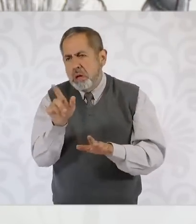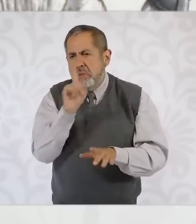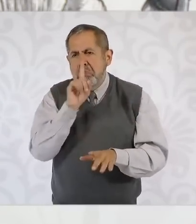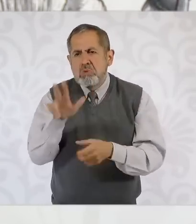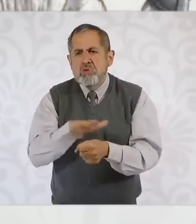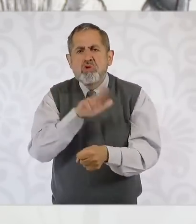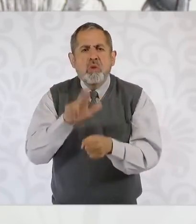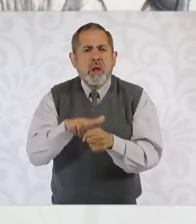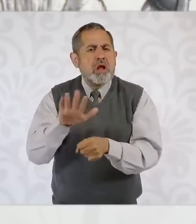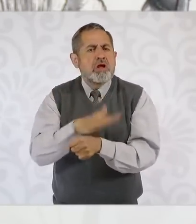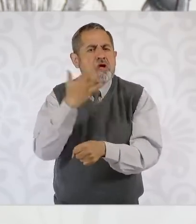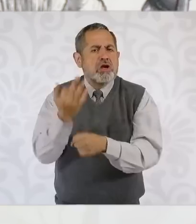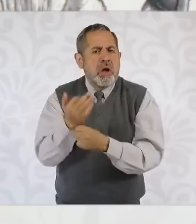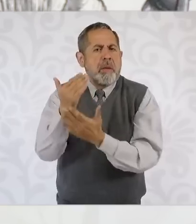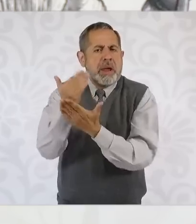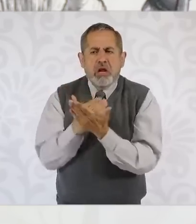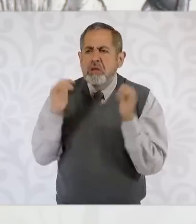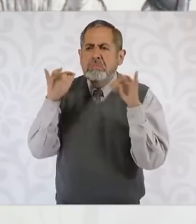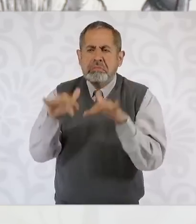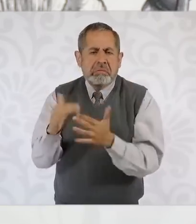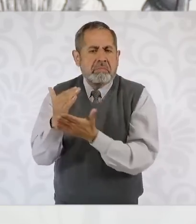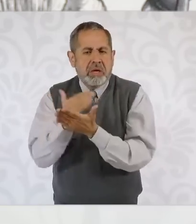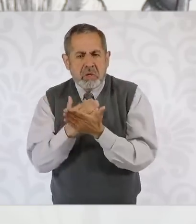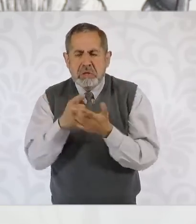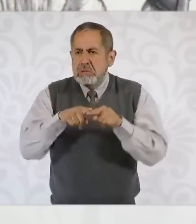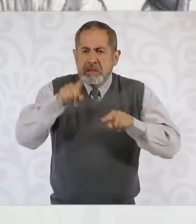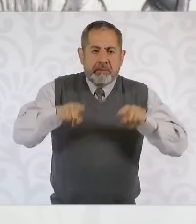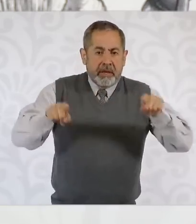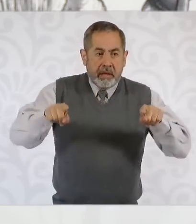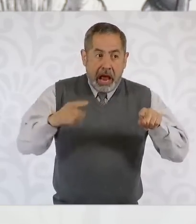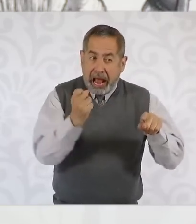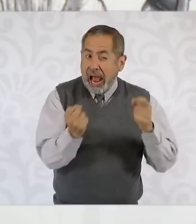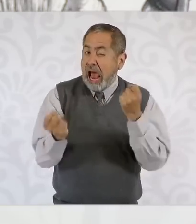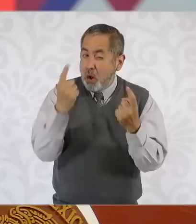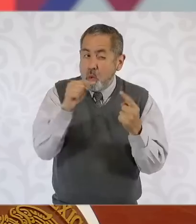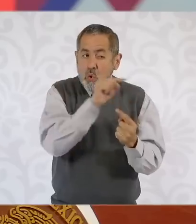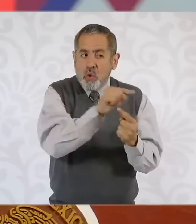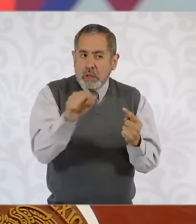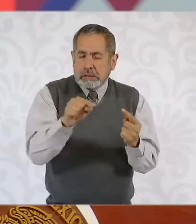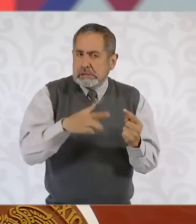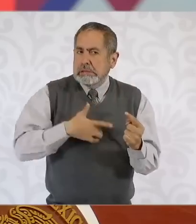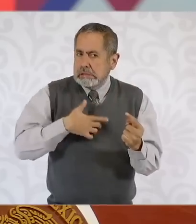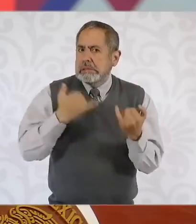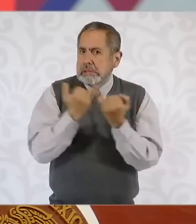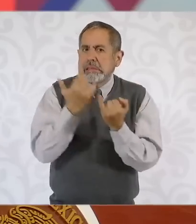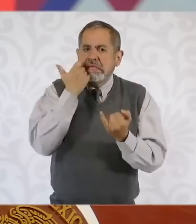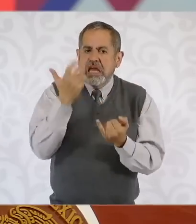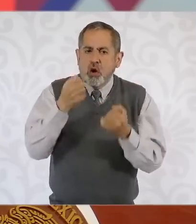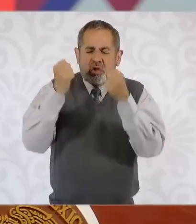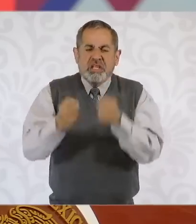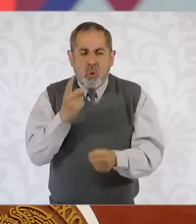eh zonas donde también nos interesa a nosotros mantener la seguridad a las 12 del día hablé con